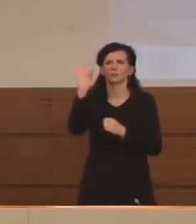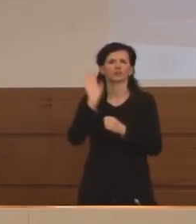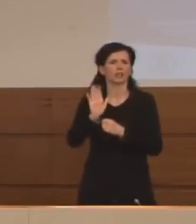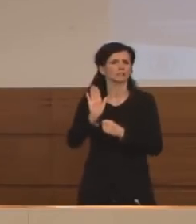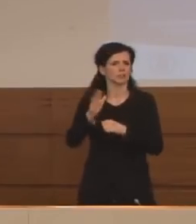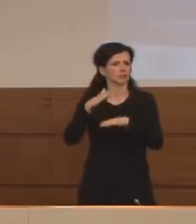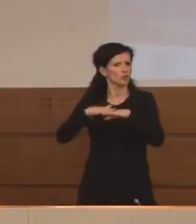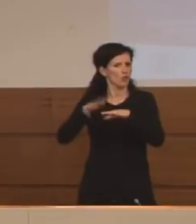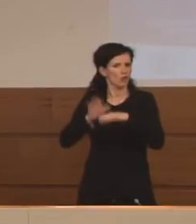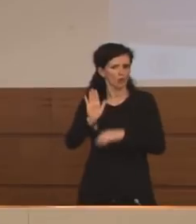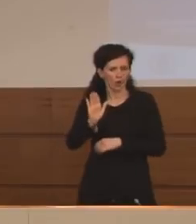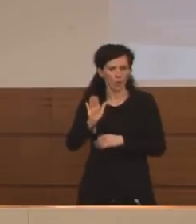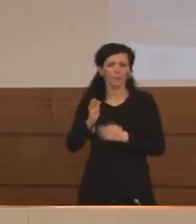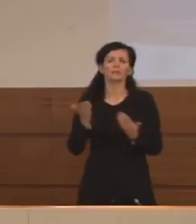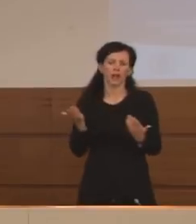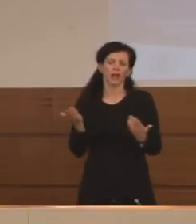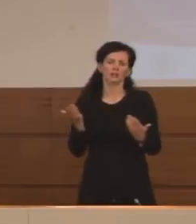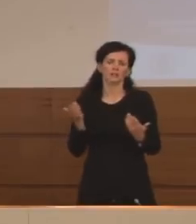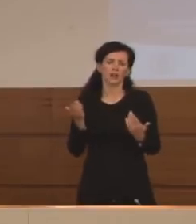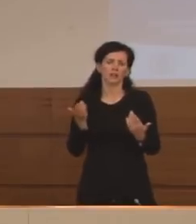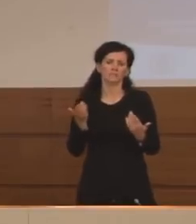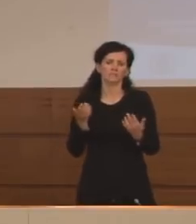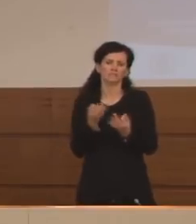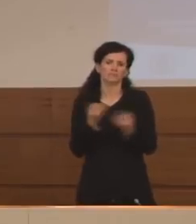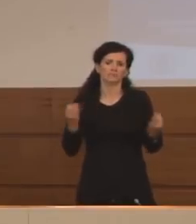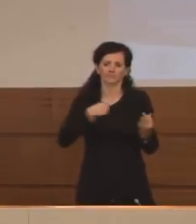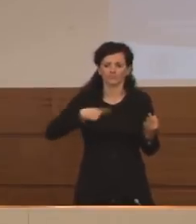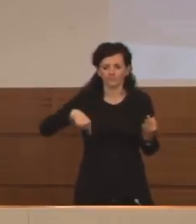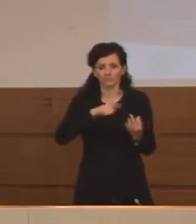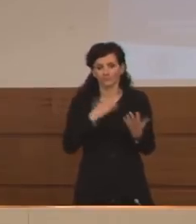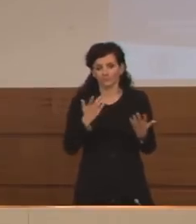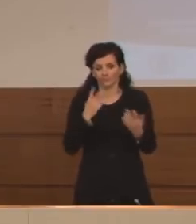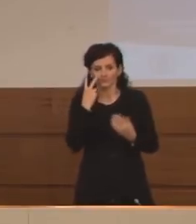Però, naturalmente, anche su questo dobbiamo adesso vedere i risultati